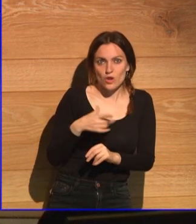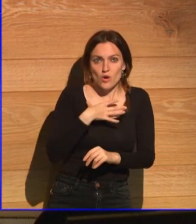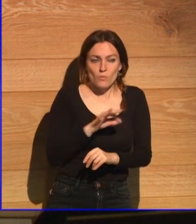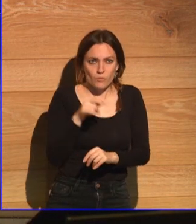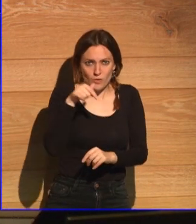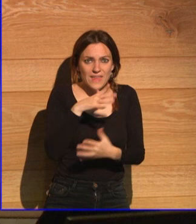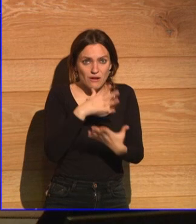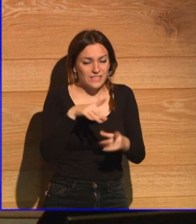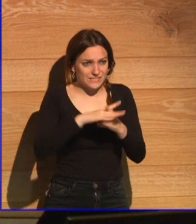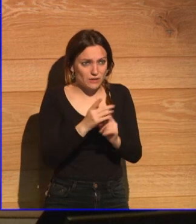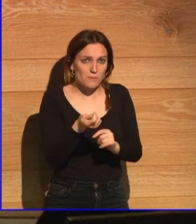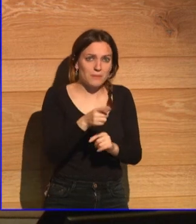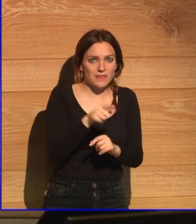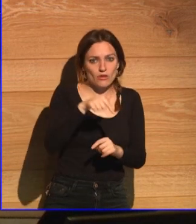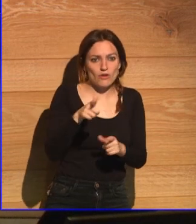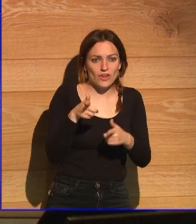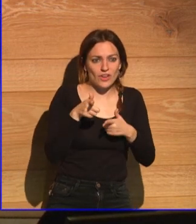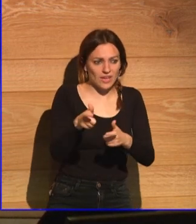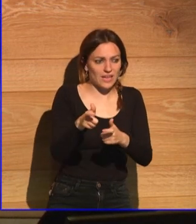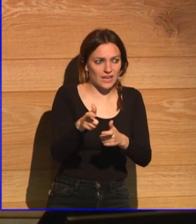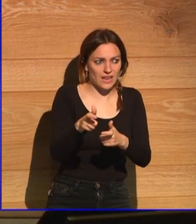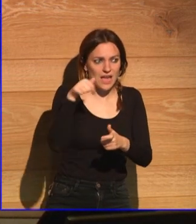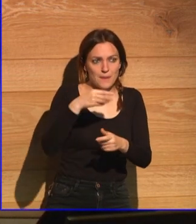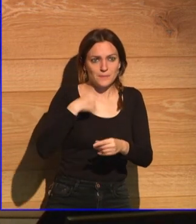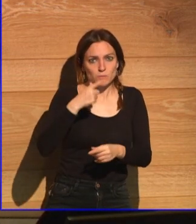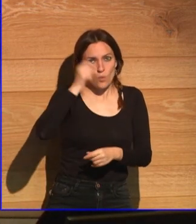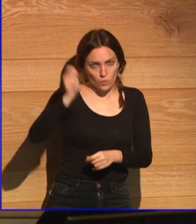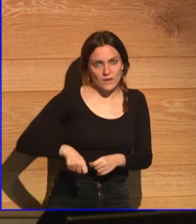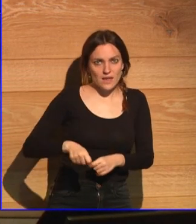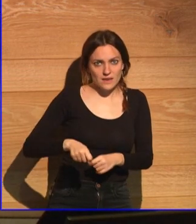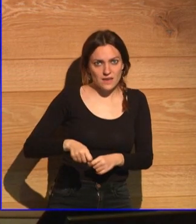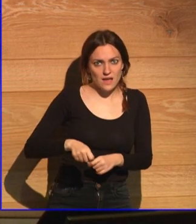Muchas, pero quizá estamos viviendo la de Ucrania con con más desgarro.